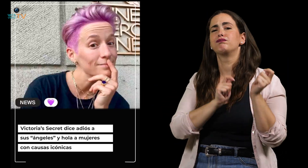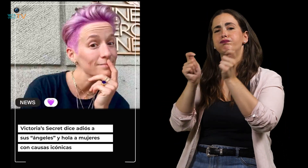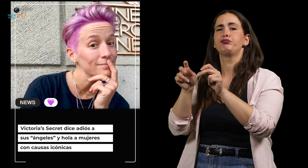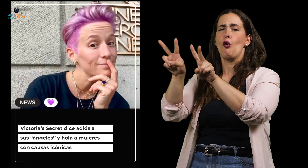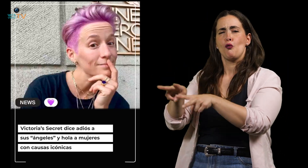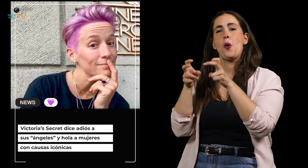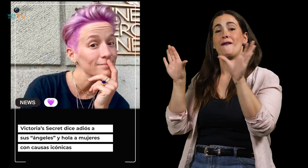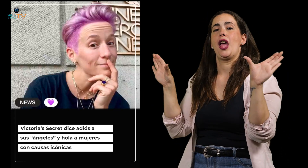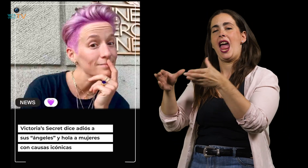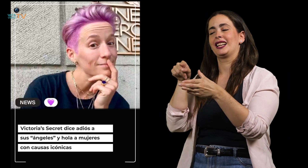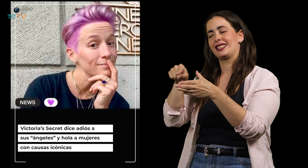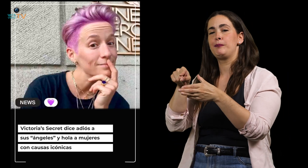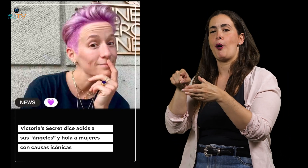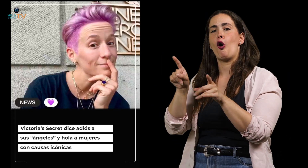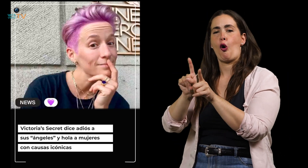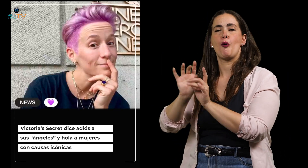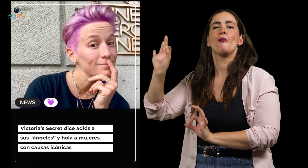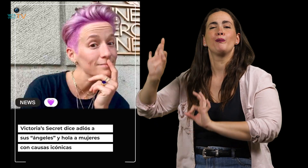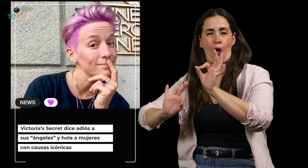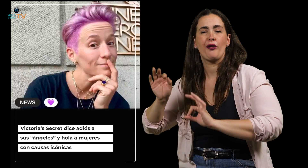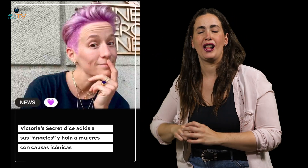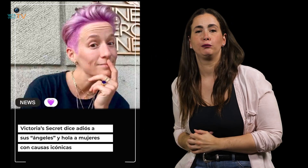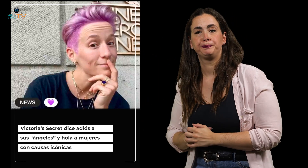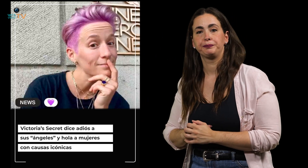y nombró un nuevo equipo para representar a la marca.